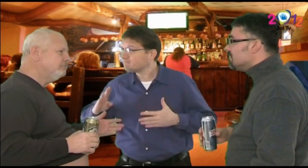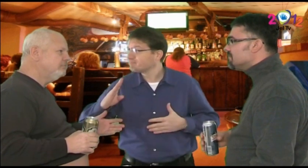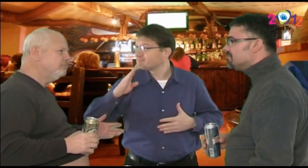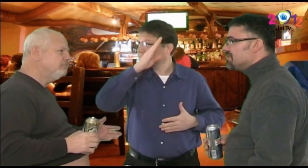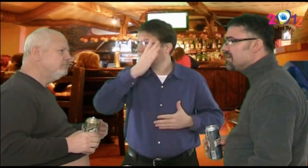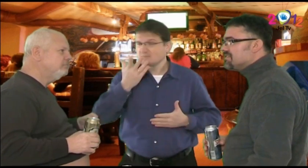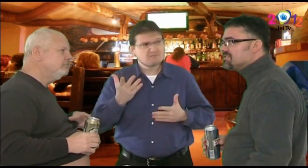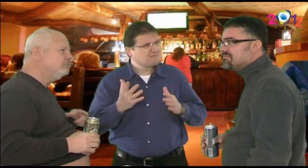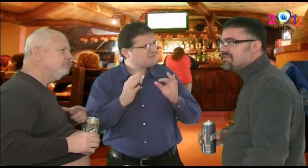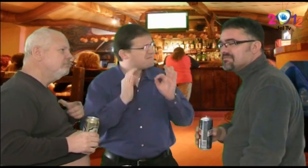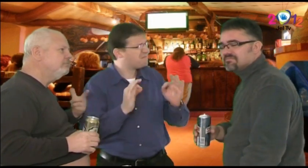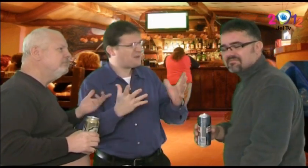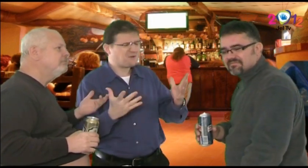Megyek felfelé. Szuper! - Jó neki…